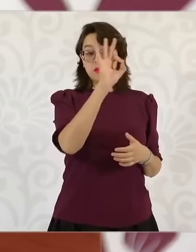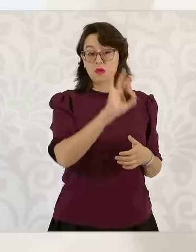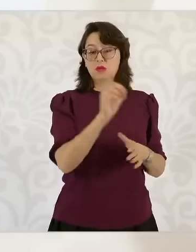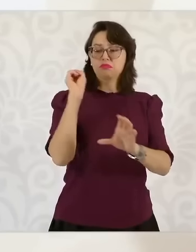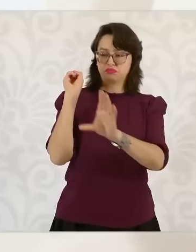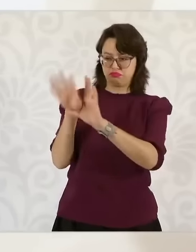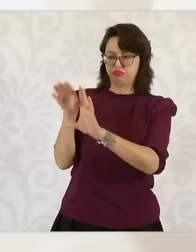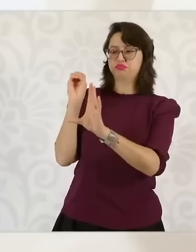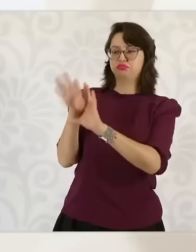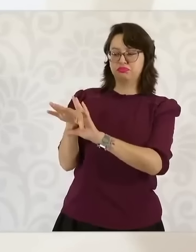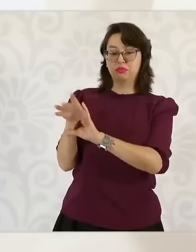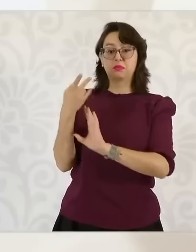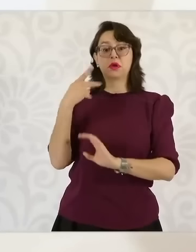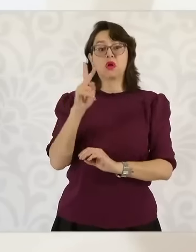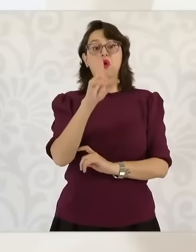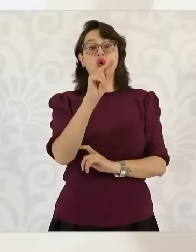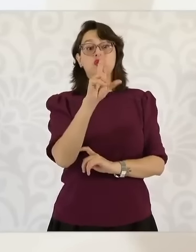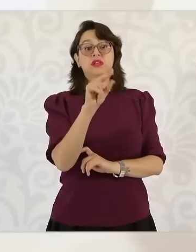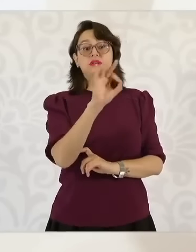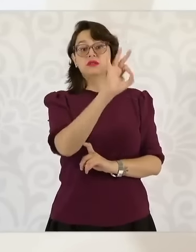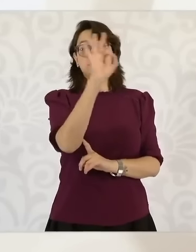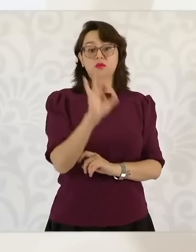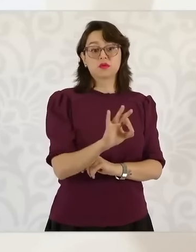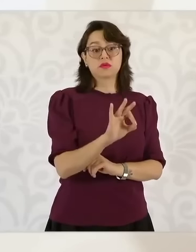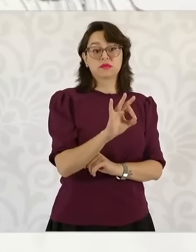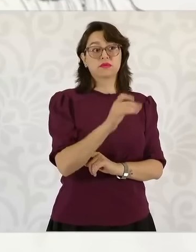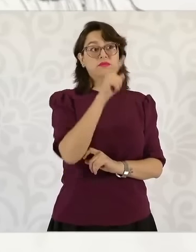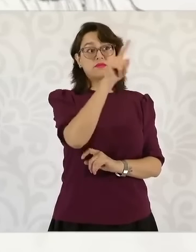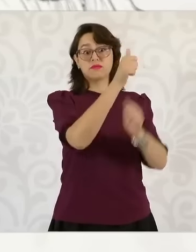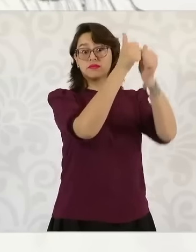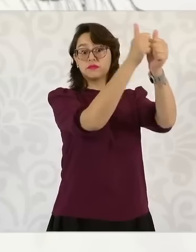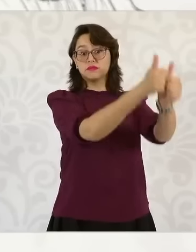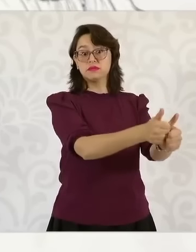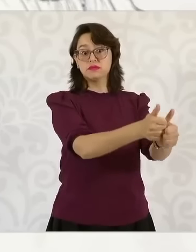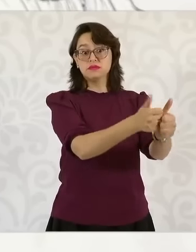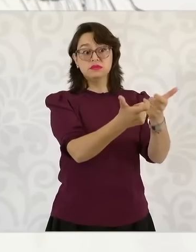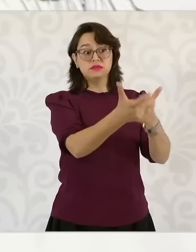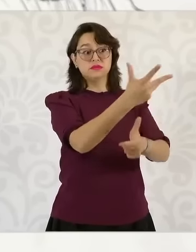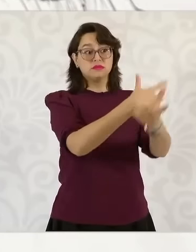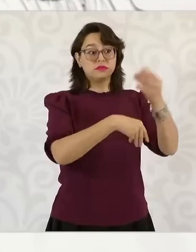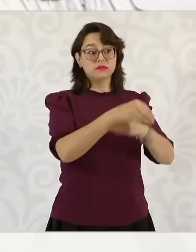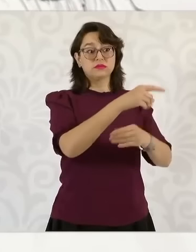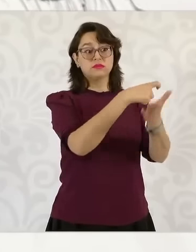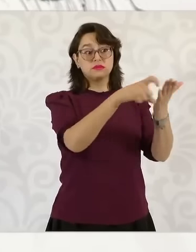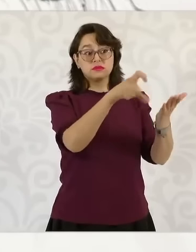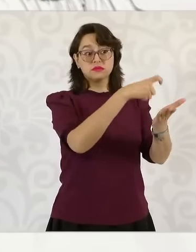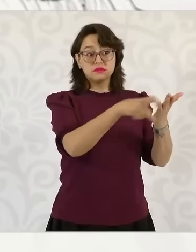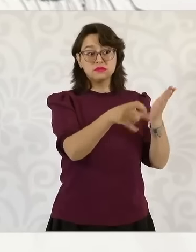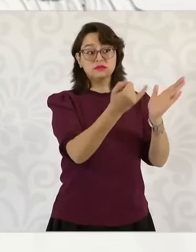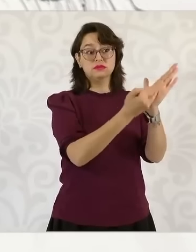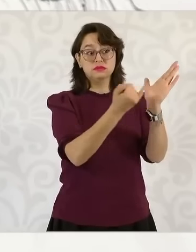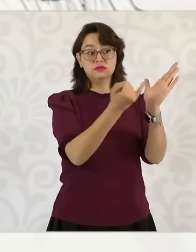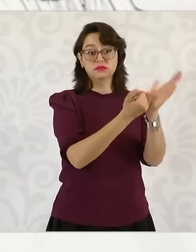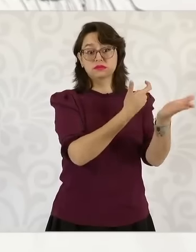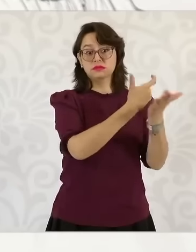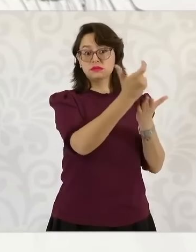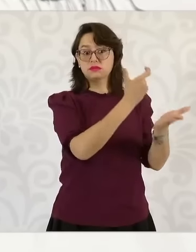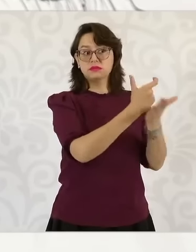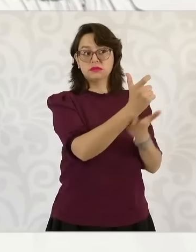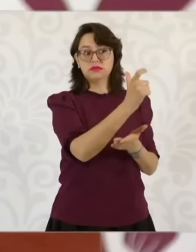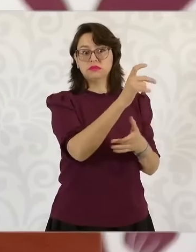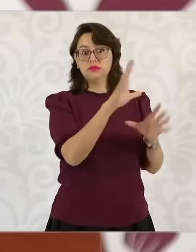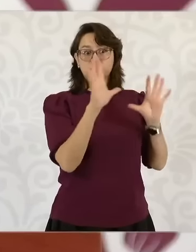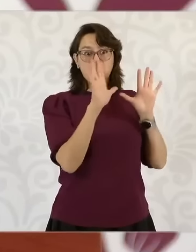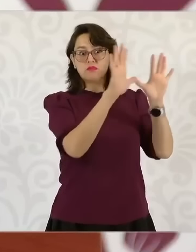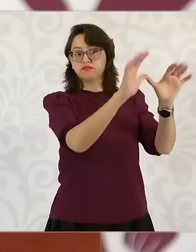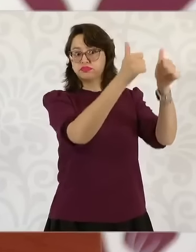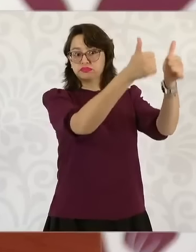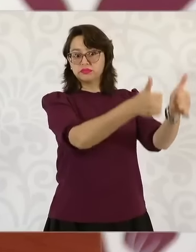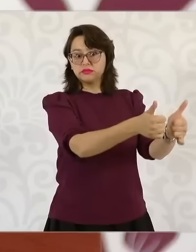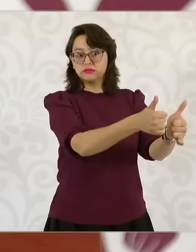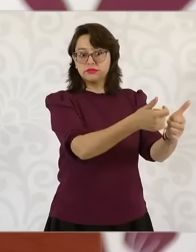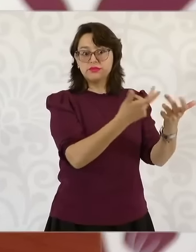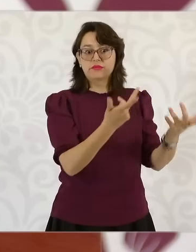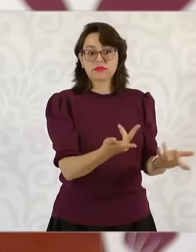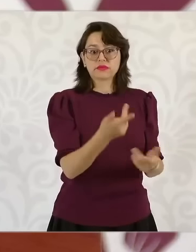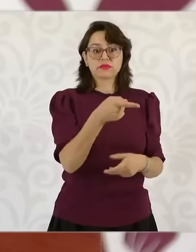unidos en ahorro en consumo en pago de impuestos entonces esta idea de que las y los migrantes